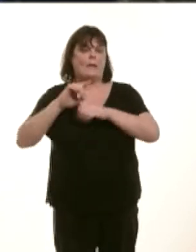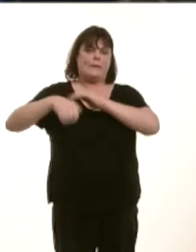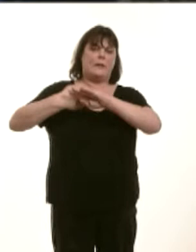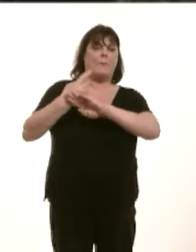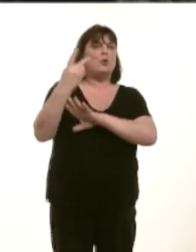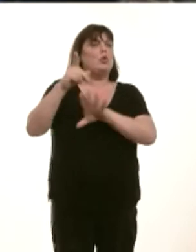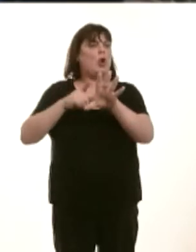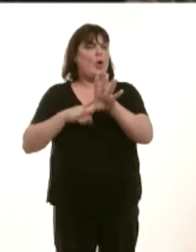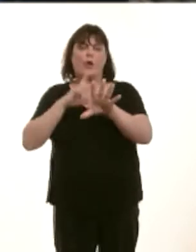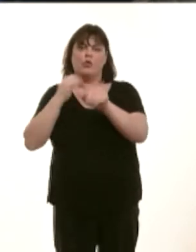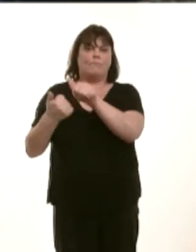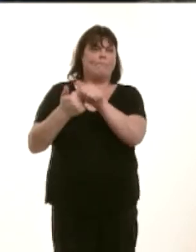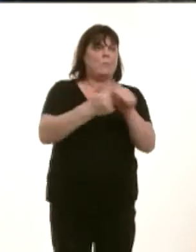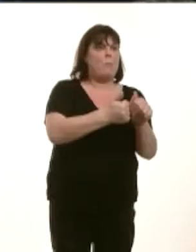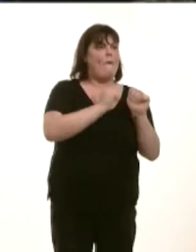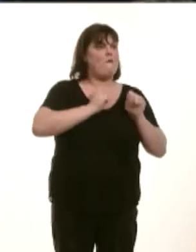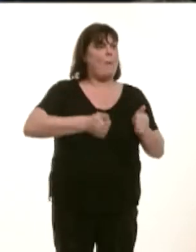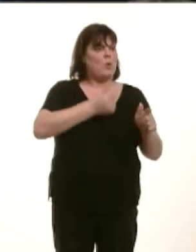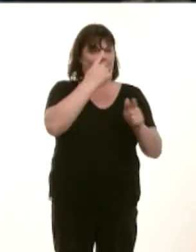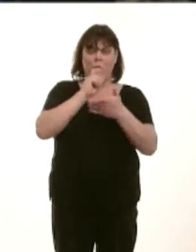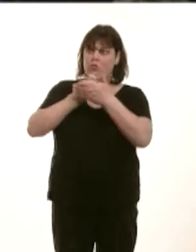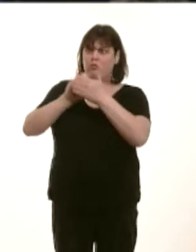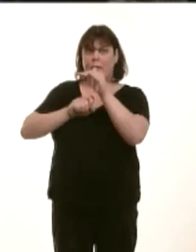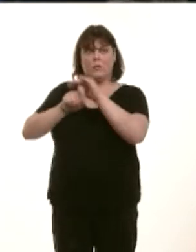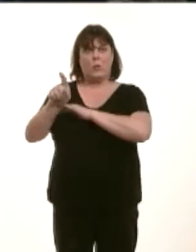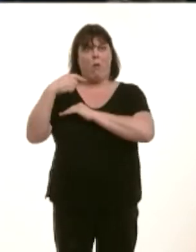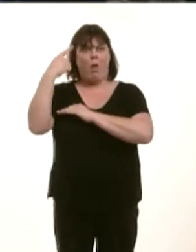penodol yna, yn bennaf i sicrhau bod ystod cyfrifoldebau y goruchwyliwr yn cyrraedd y